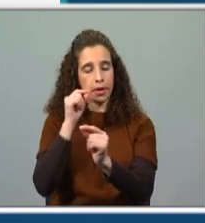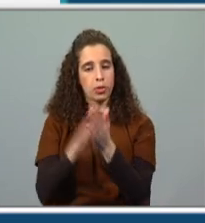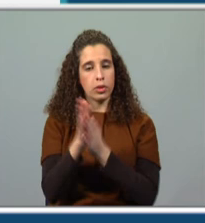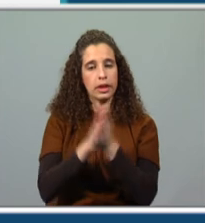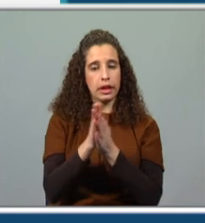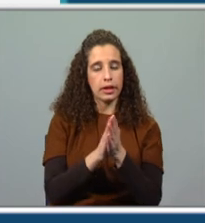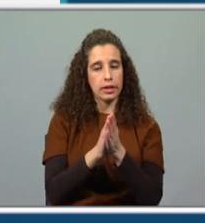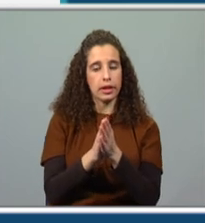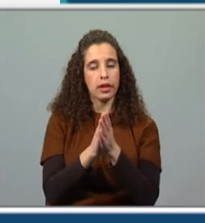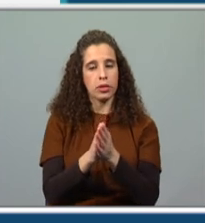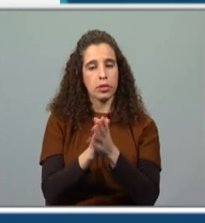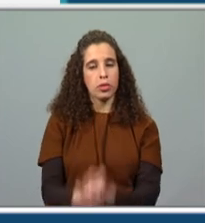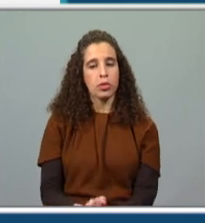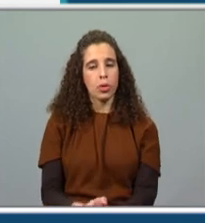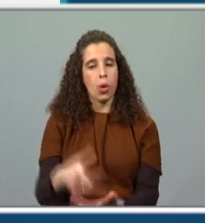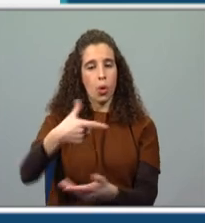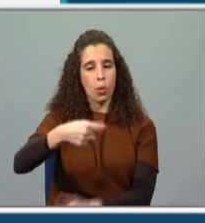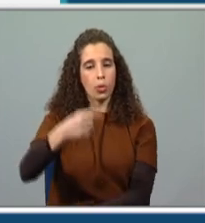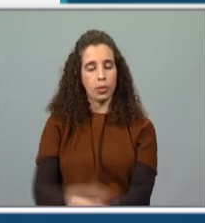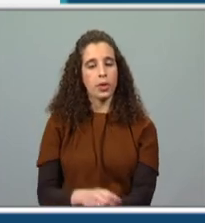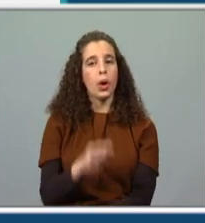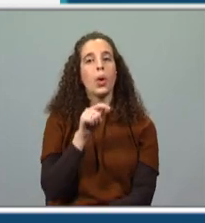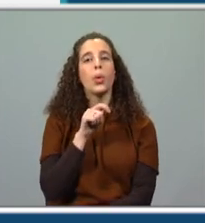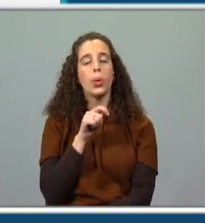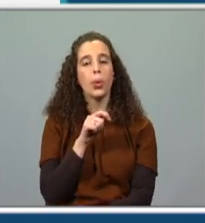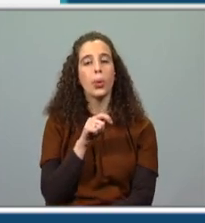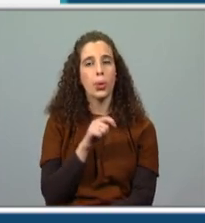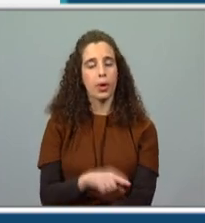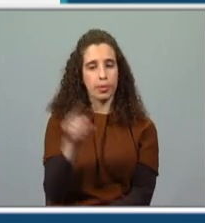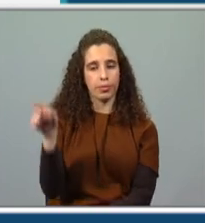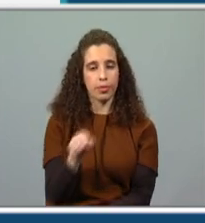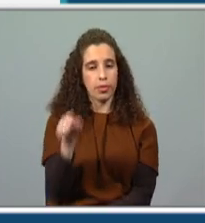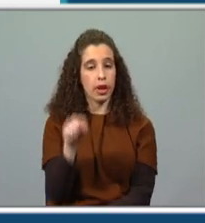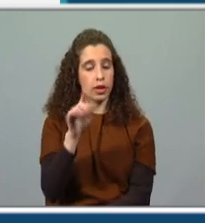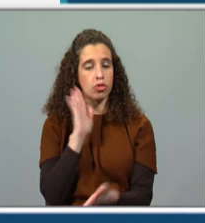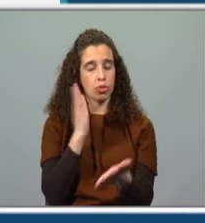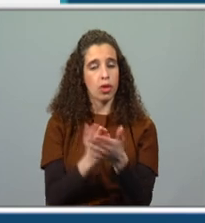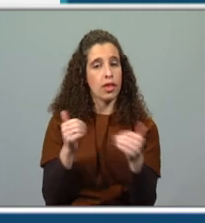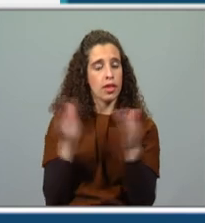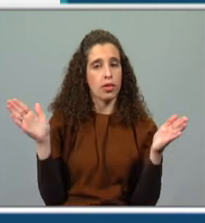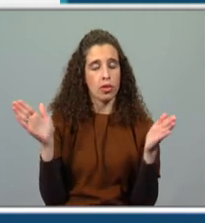Um Moinho ora neste último passo supostamente já temos que tudo feito 磨坊在這最後一步祈禱據說我們已經完成了這一切